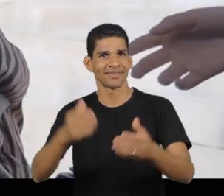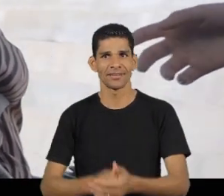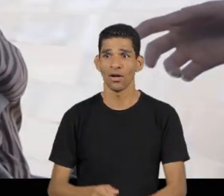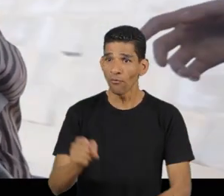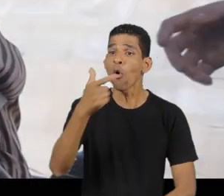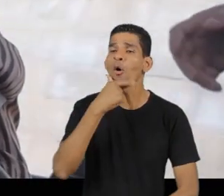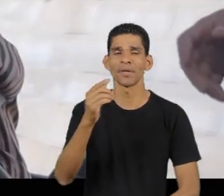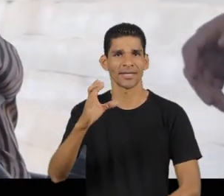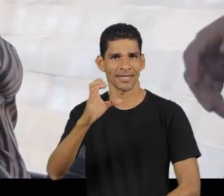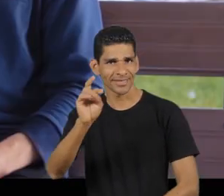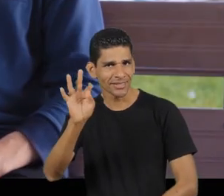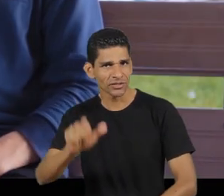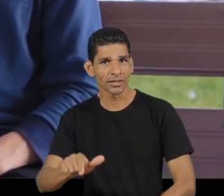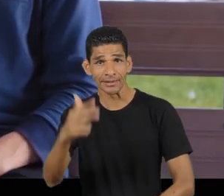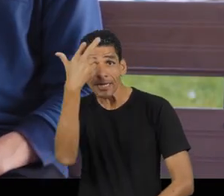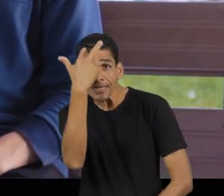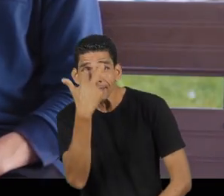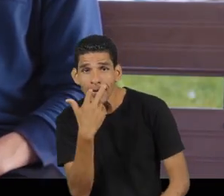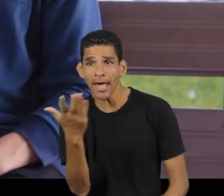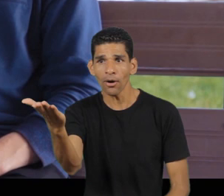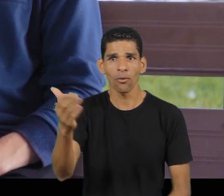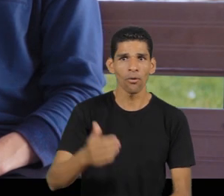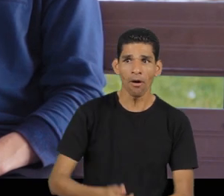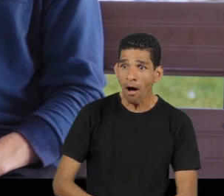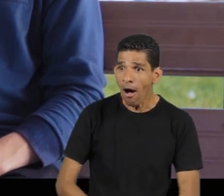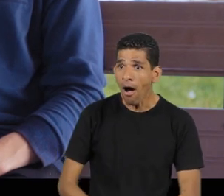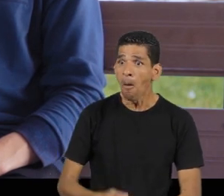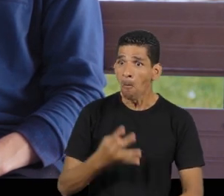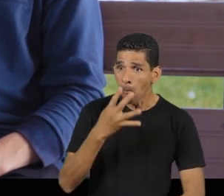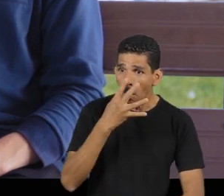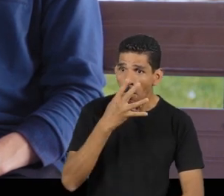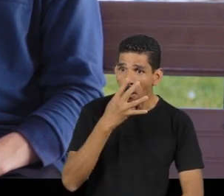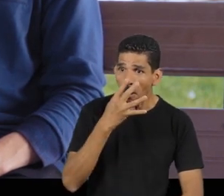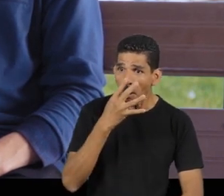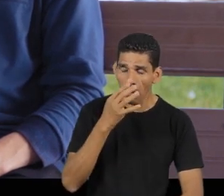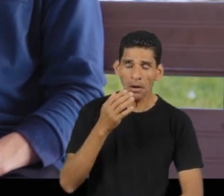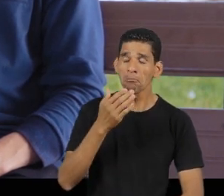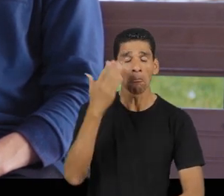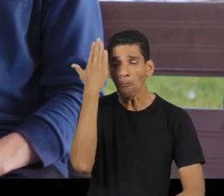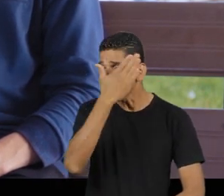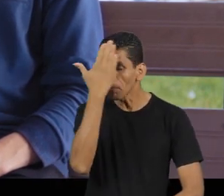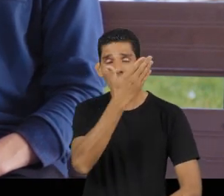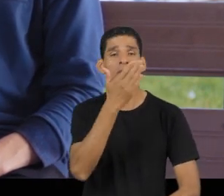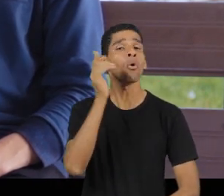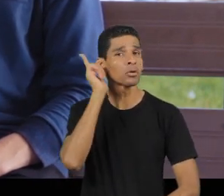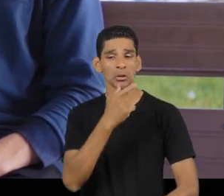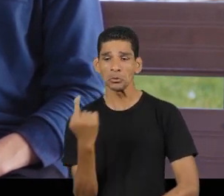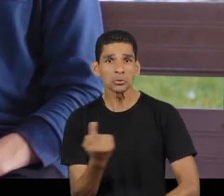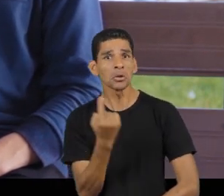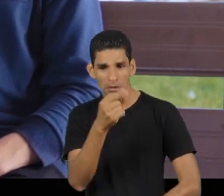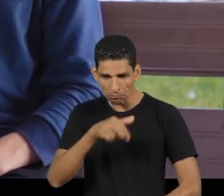por exemplo "olha o Cristian, ele não enxerga, não enxerga nada e mesmo